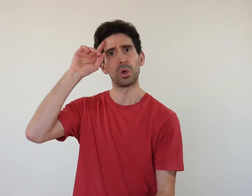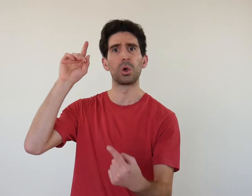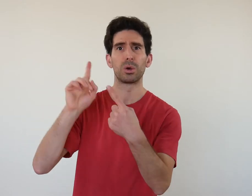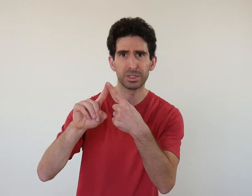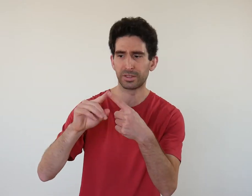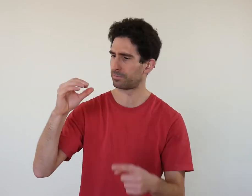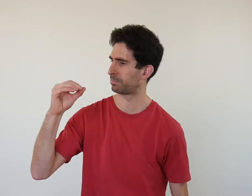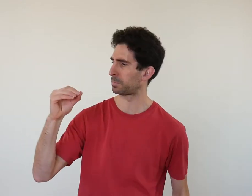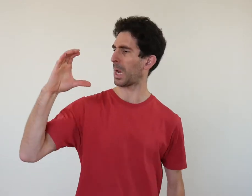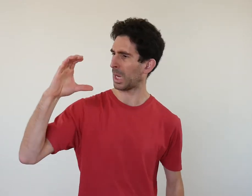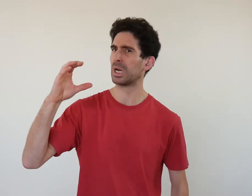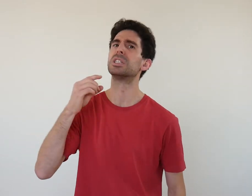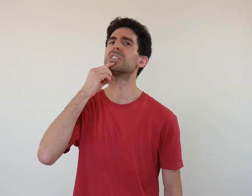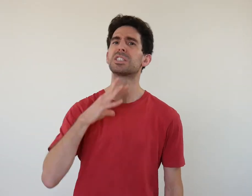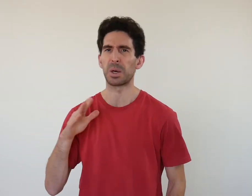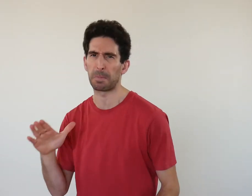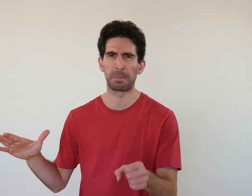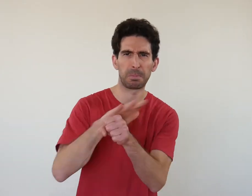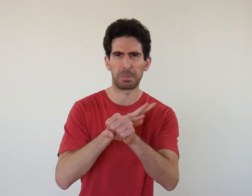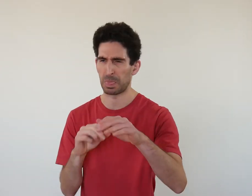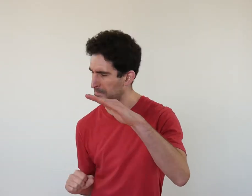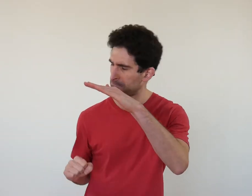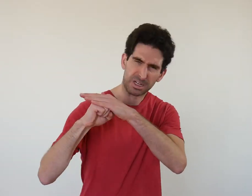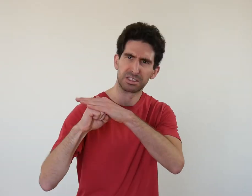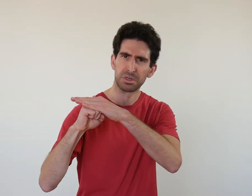Le but est de remplir l'abdomen de sang au maximum.